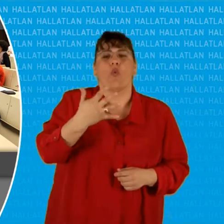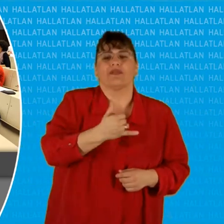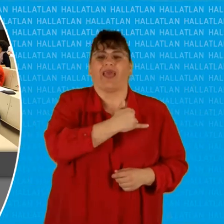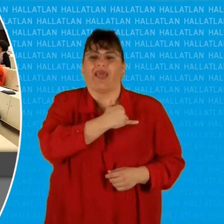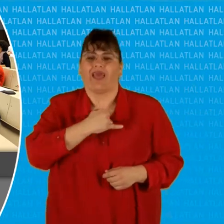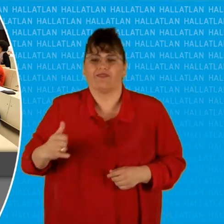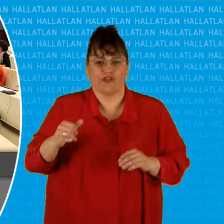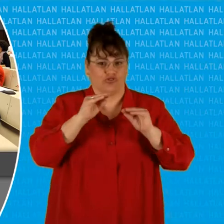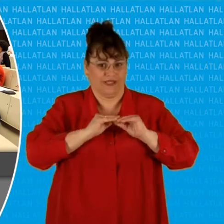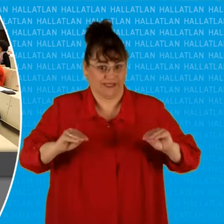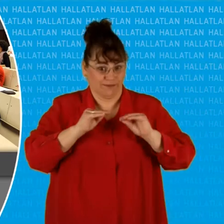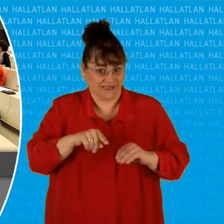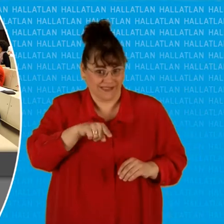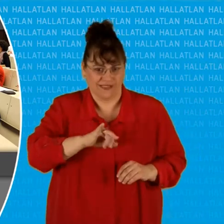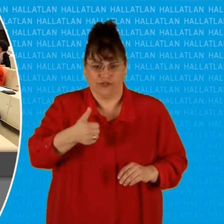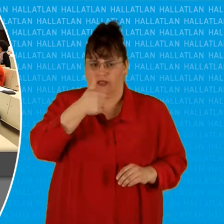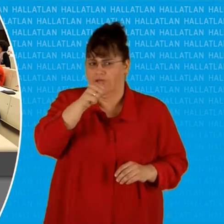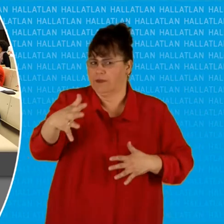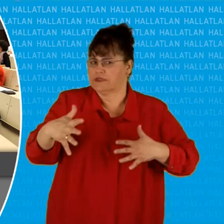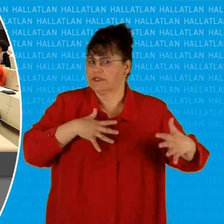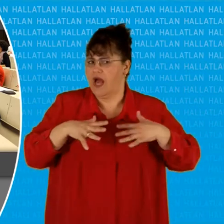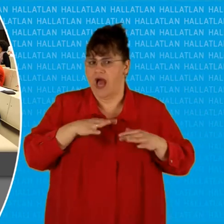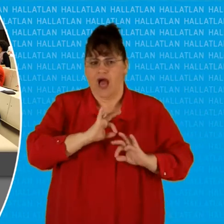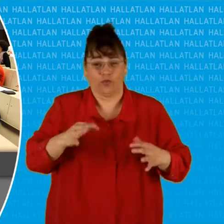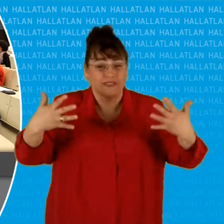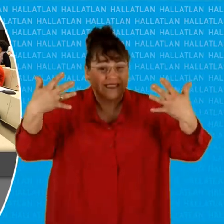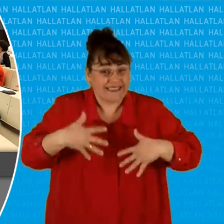Az osztatlan, azaz ötéves képzések is nagyon népszerűek,